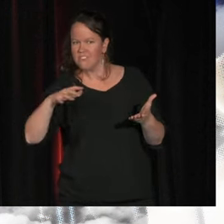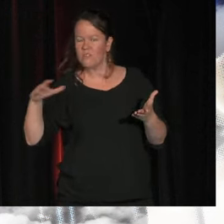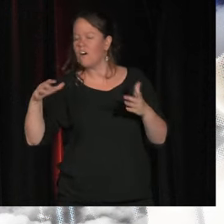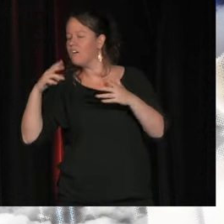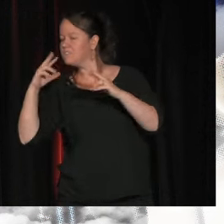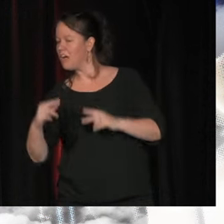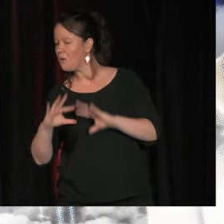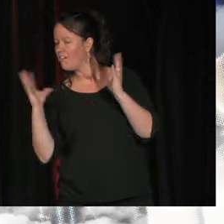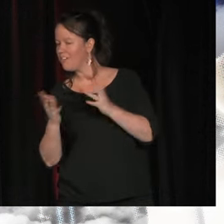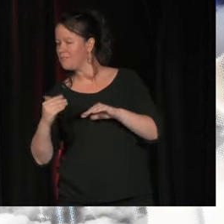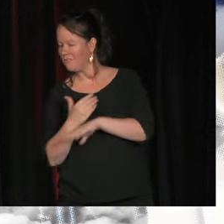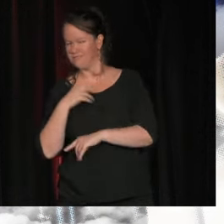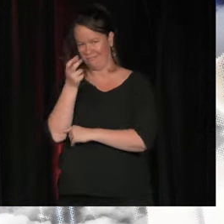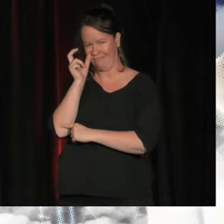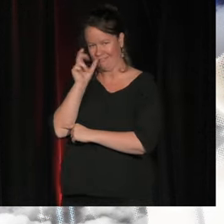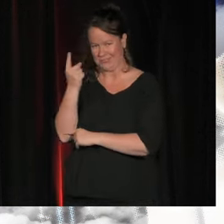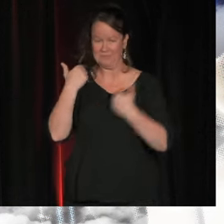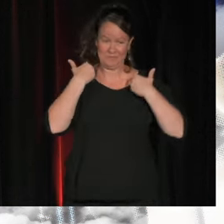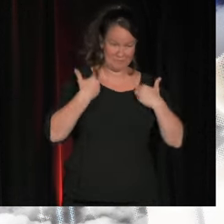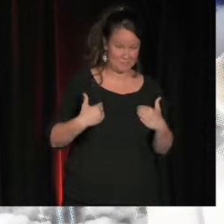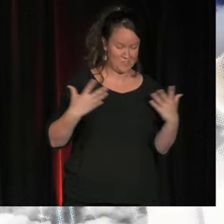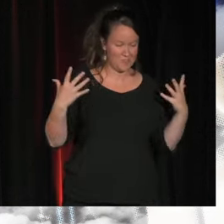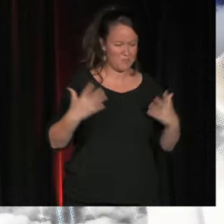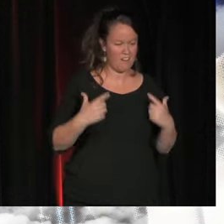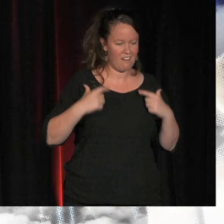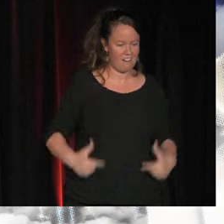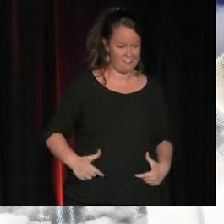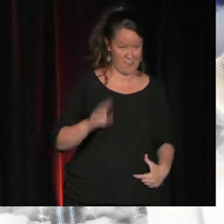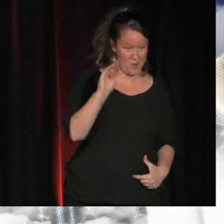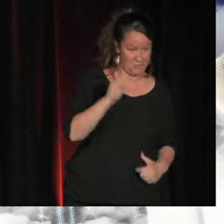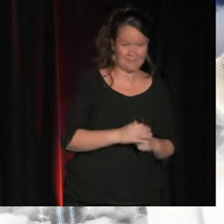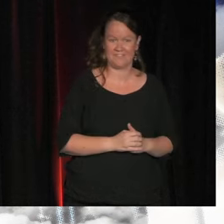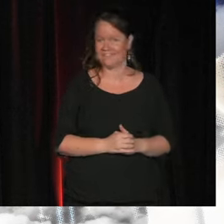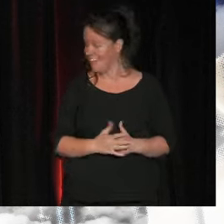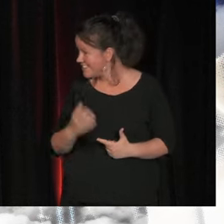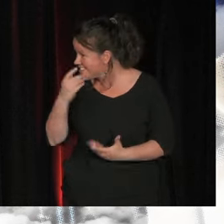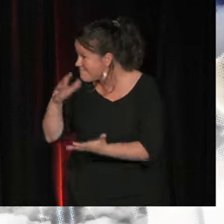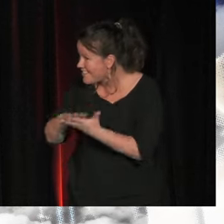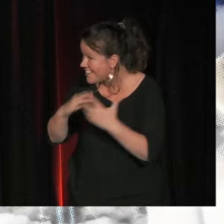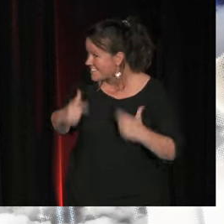Moi, c'est Hugo. Je suis avec Maxime. Bonjour et bon anniversaire, Hugo. Merci.